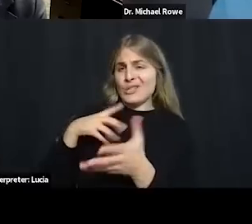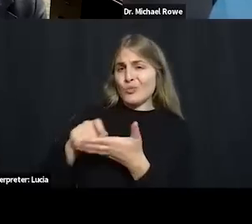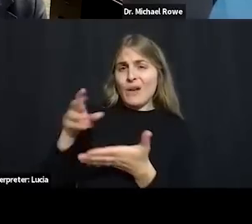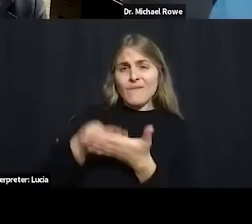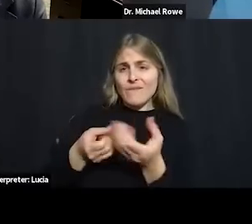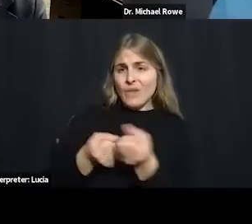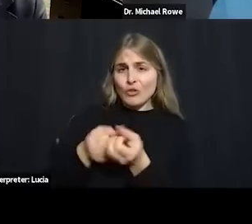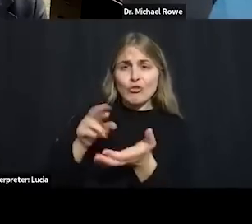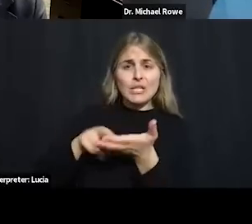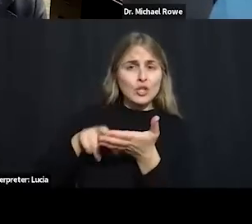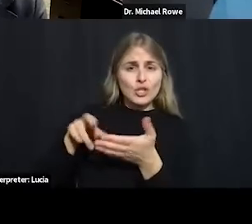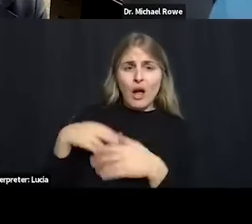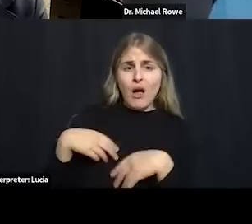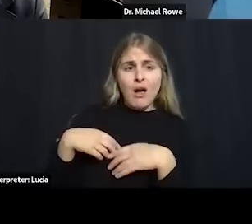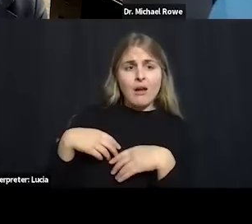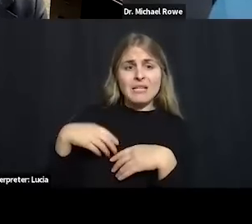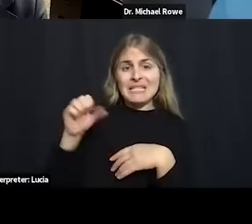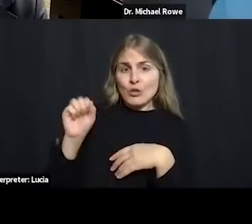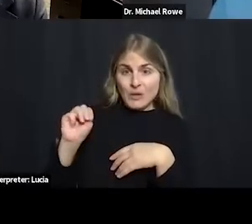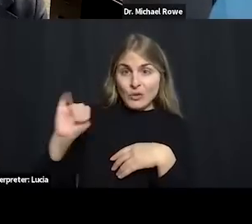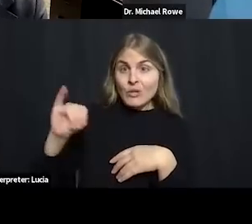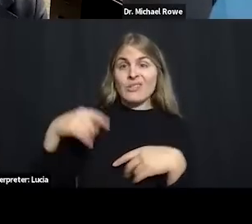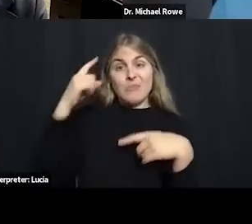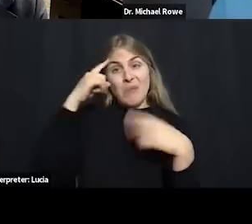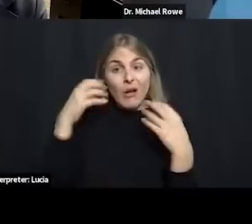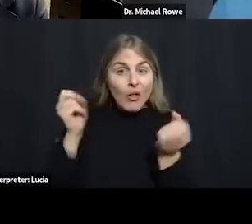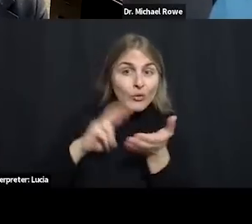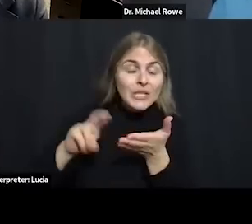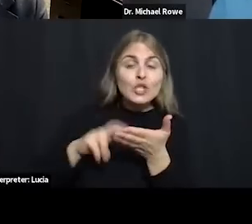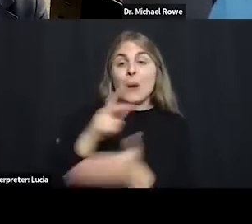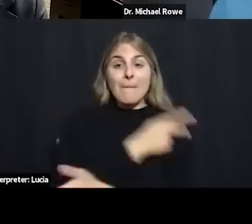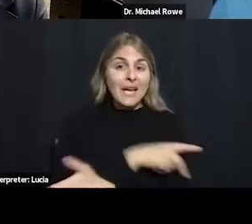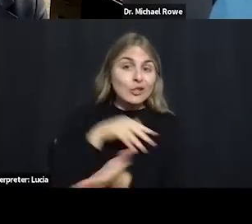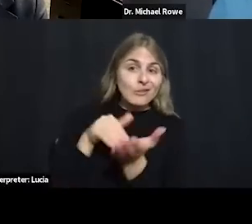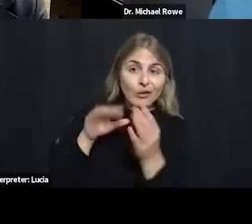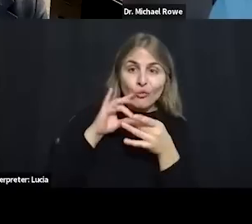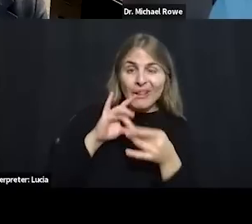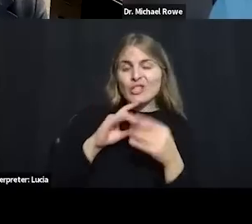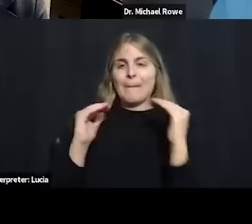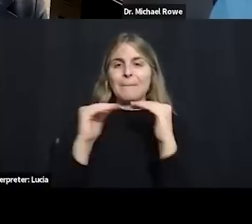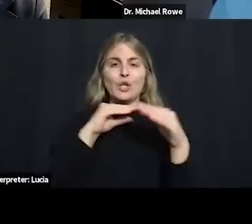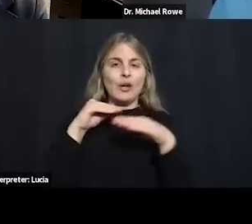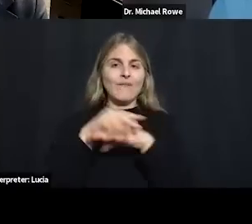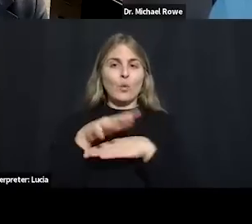y los esfuerzos de alcance de la salud mental, las relaciones entre pacientes y doctores, y las intervenciones informadas por pares para personas con trastornos mentales